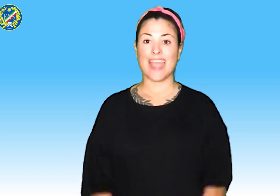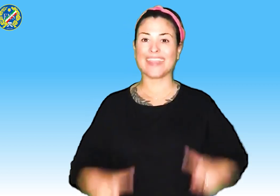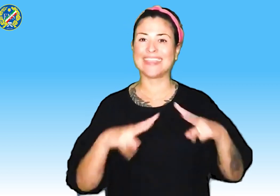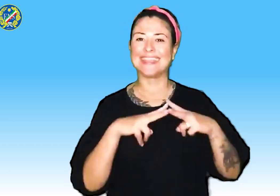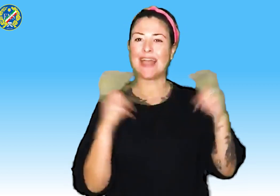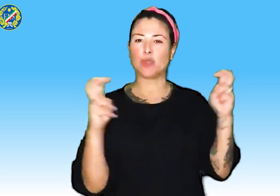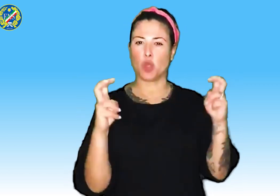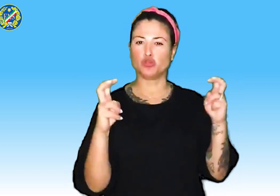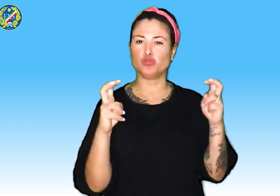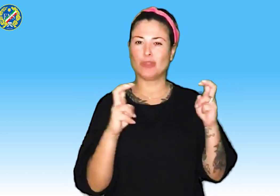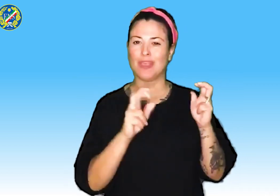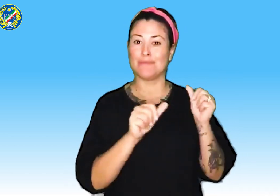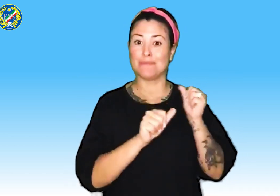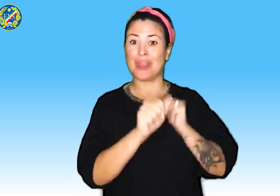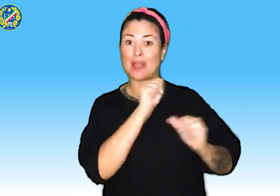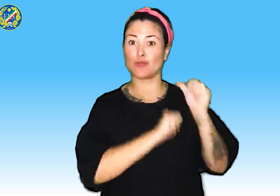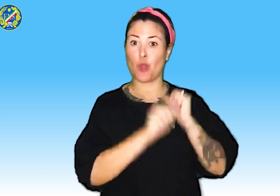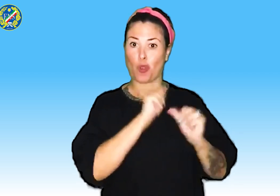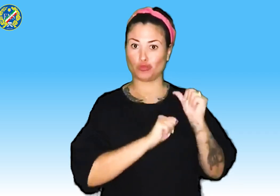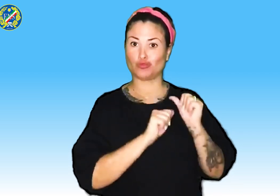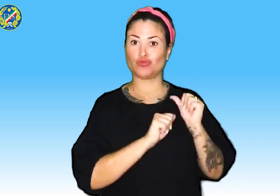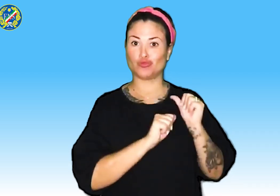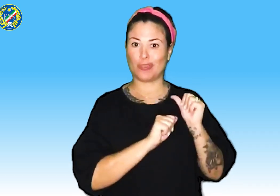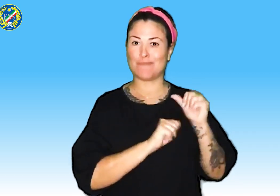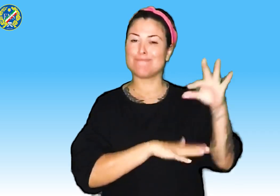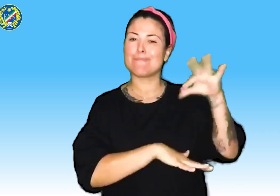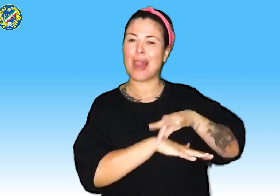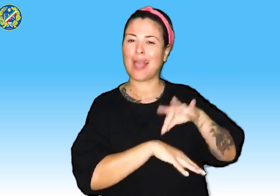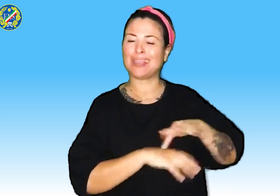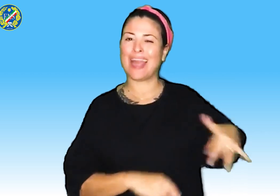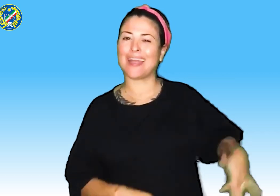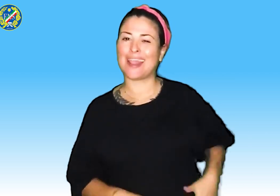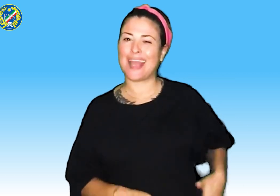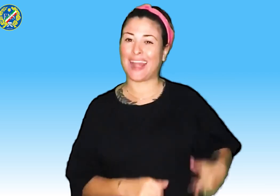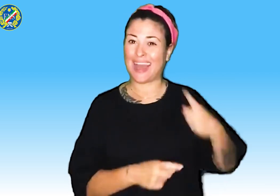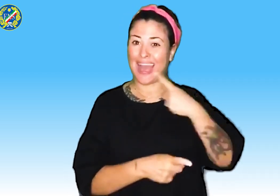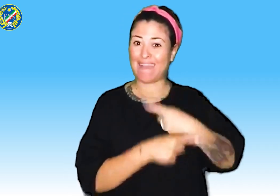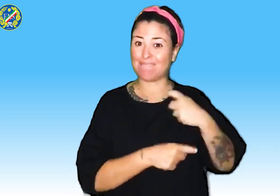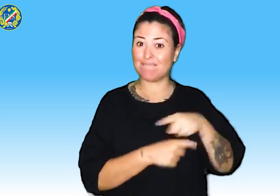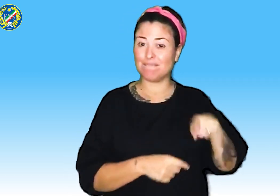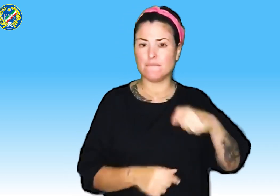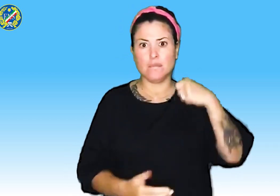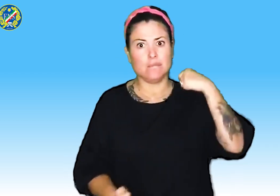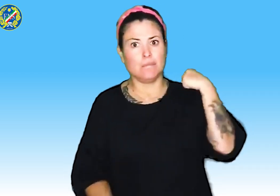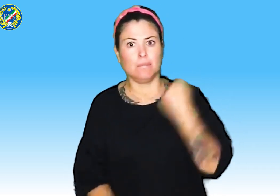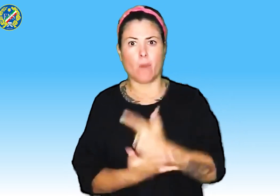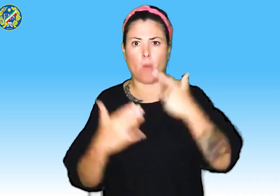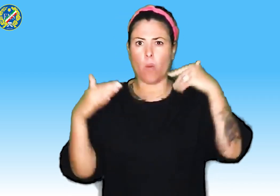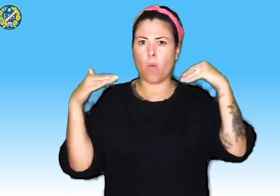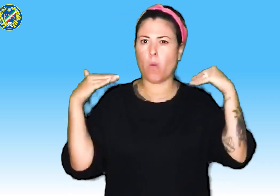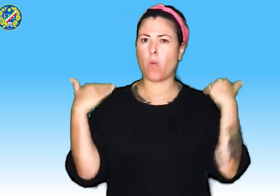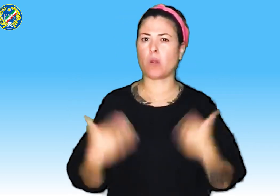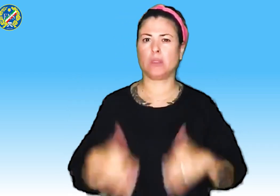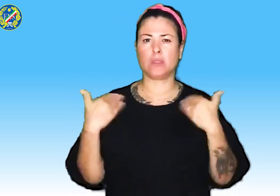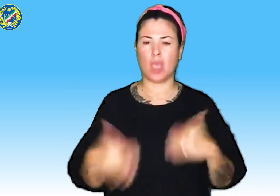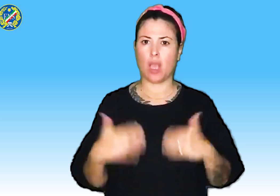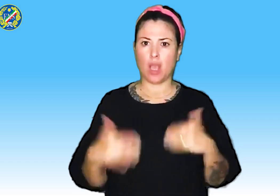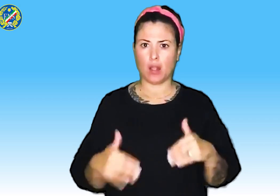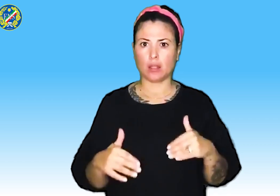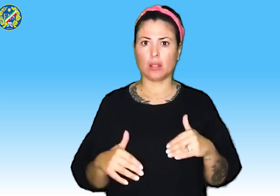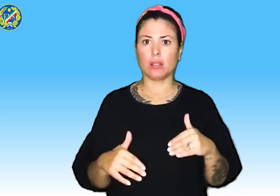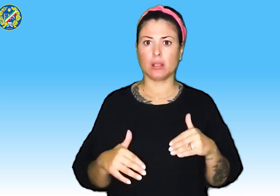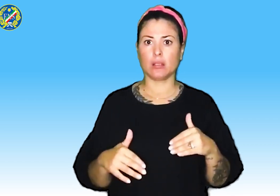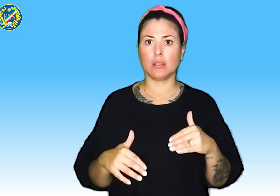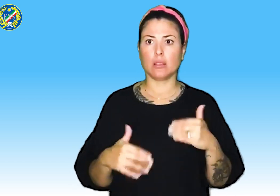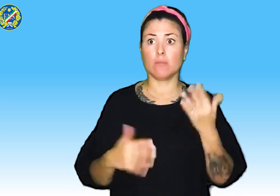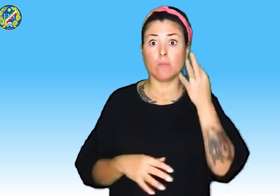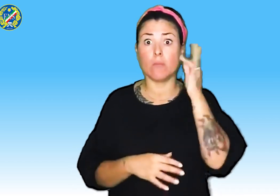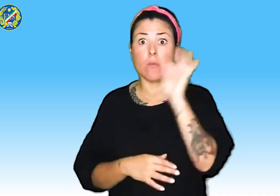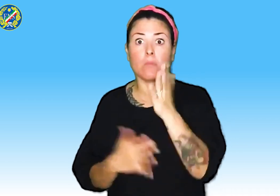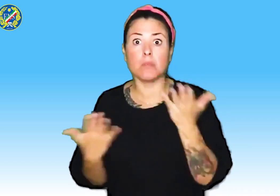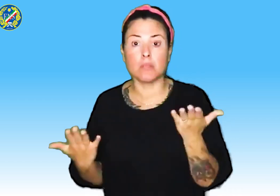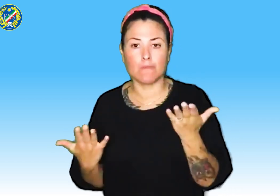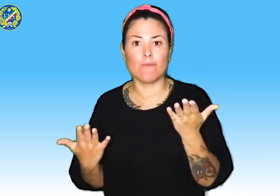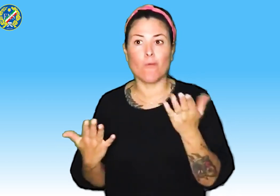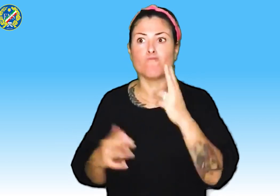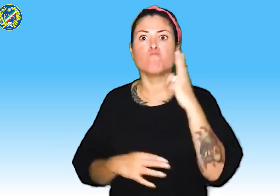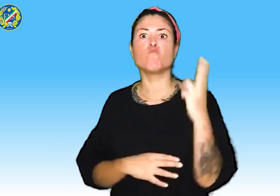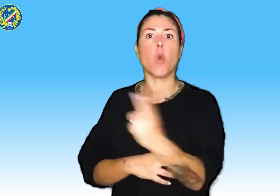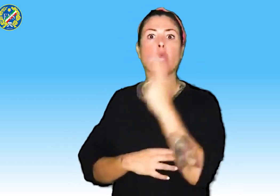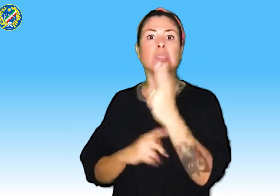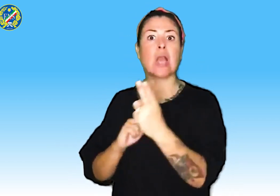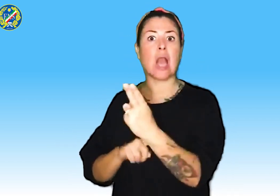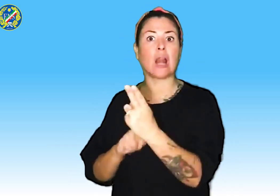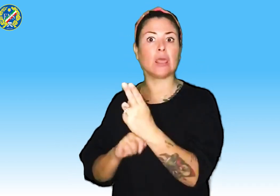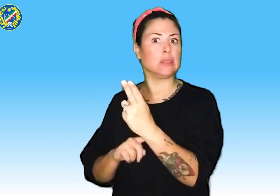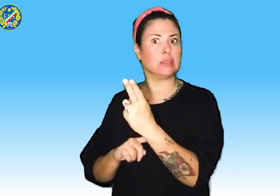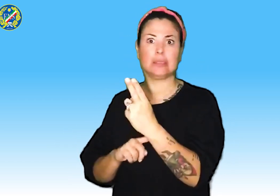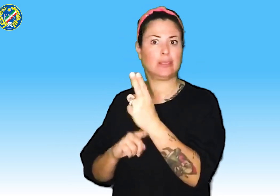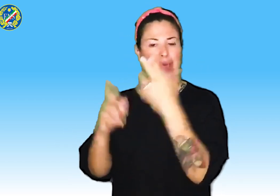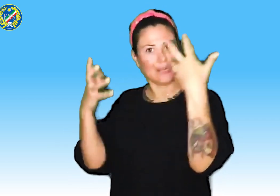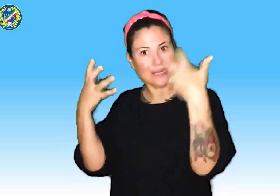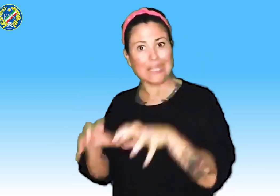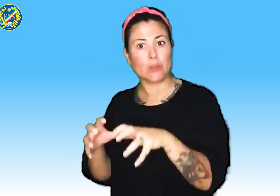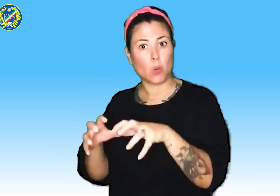La diagnosi precoce della Malattia Renale è molto importante per la riduzione della mortalità,